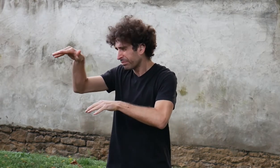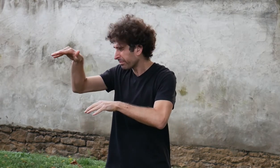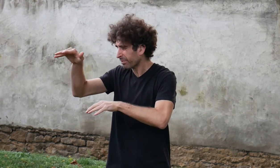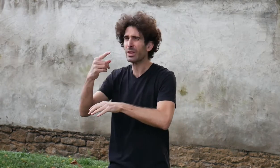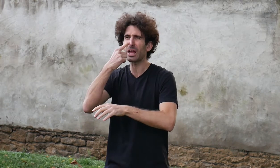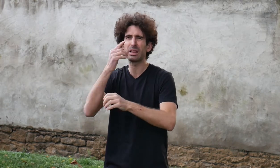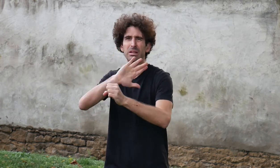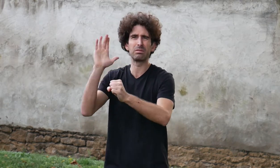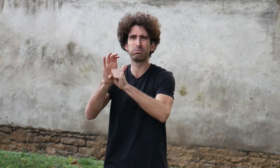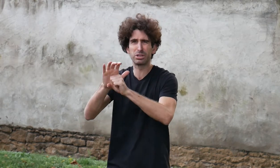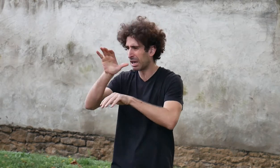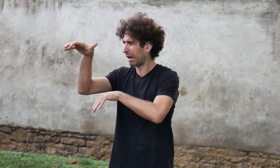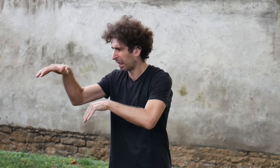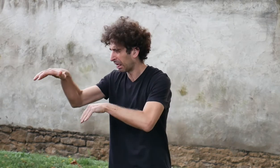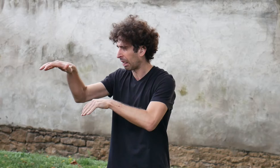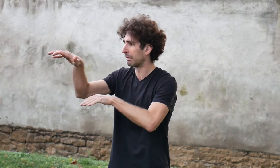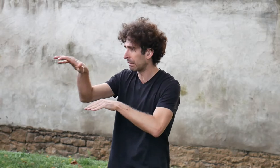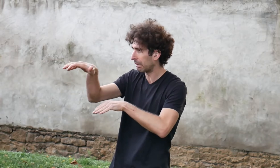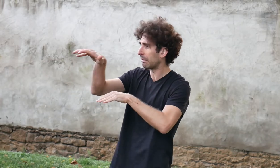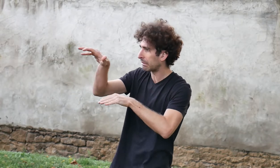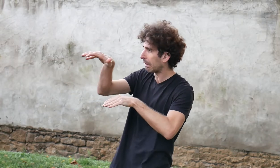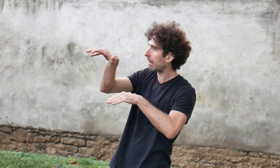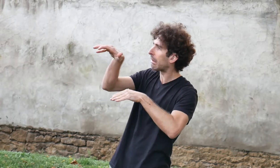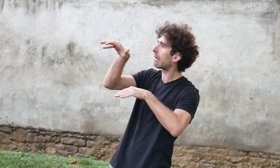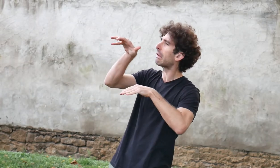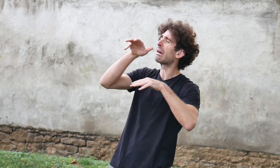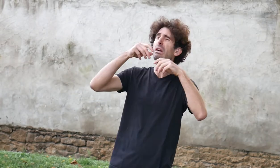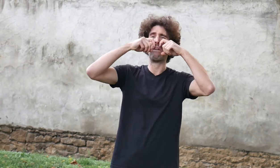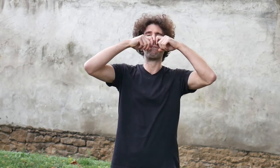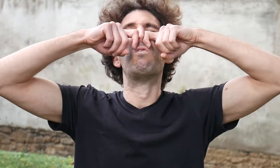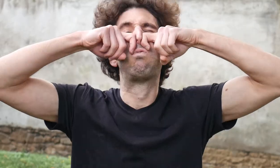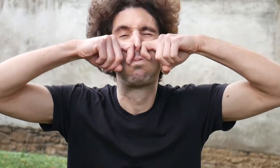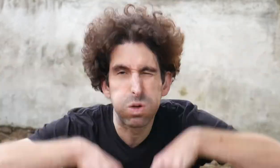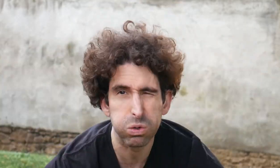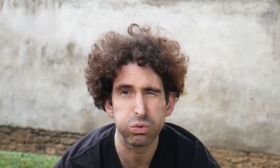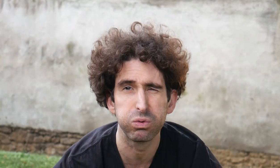Sauf que le nez finit par se boucher, le mucus recule et ça coule !